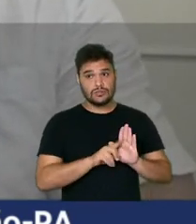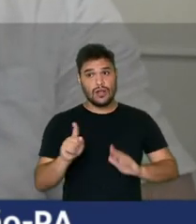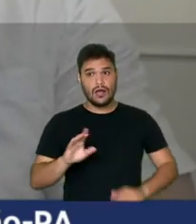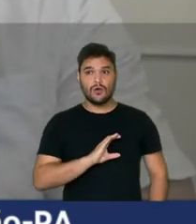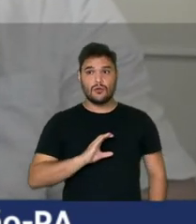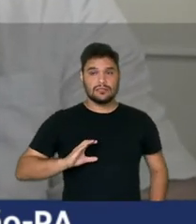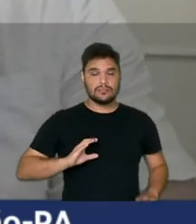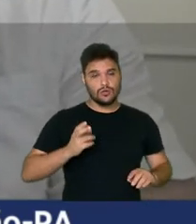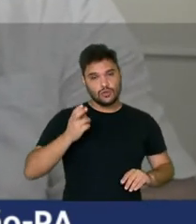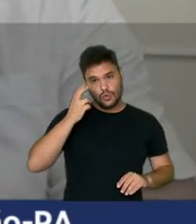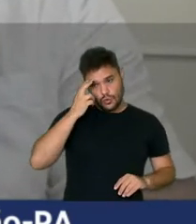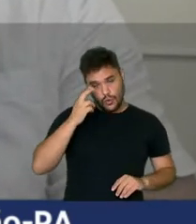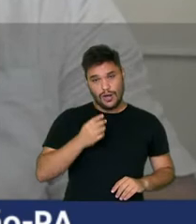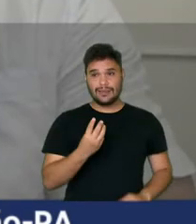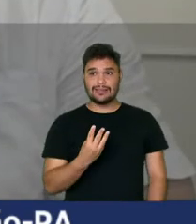GASTO DO ARTIGO 5 E ARTIGO 6 DA COMISSÃO DE CULTURA, DO